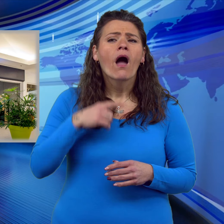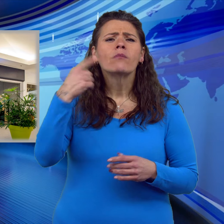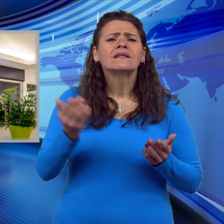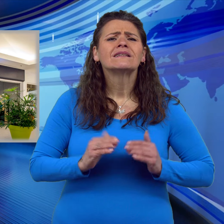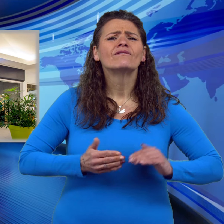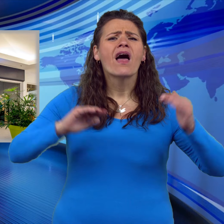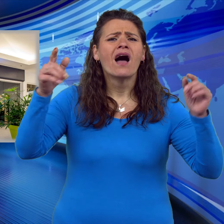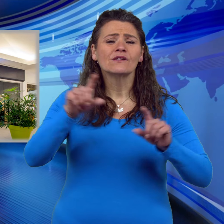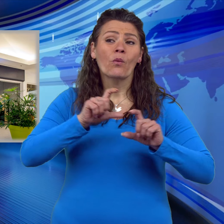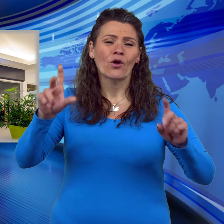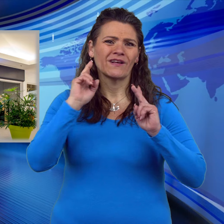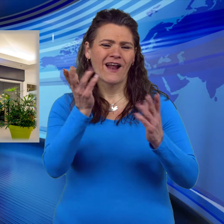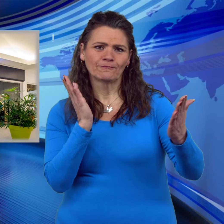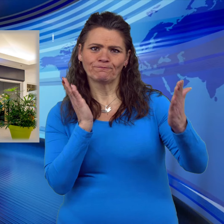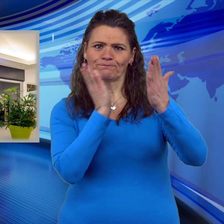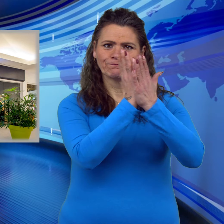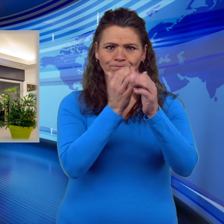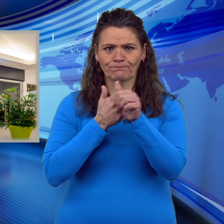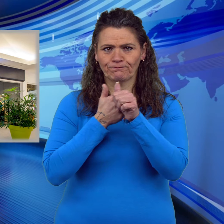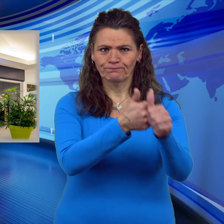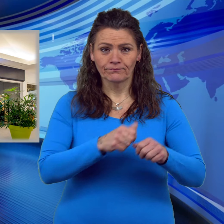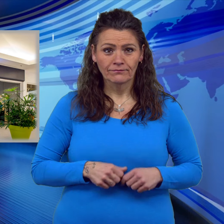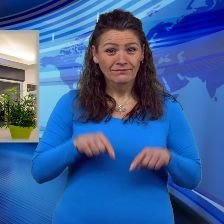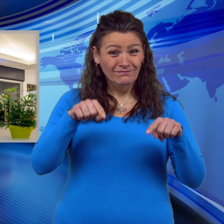hivatkozva a KSH által mért 17,6 százalékos inflációra.